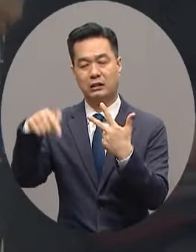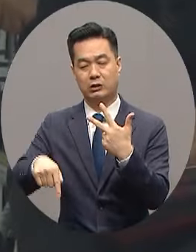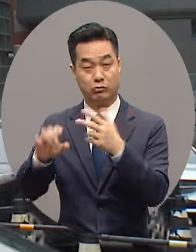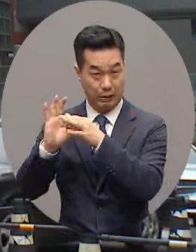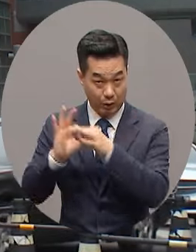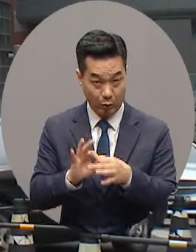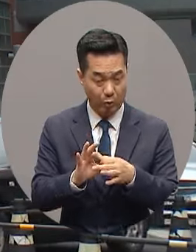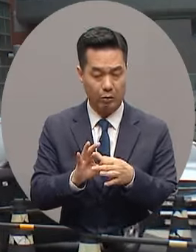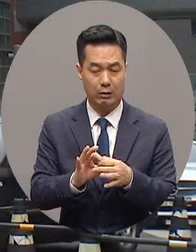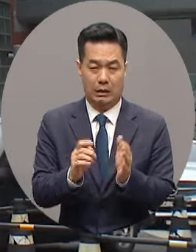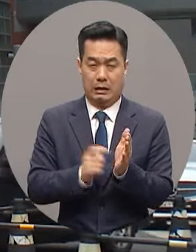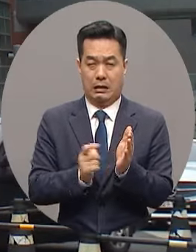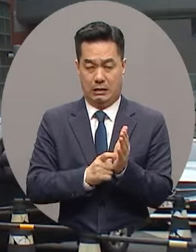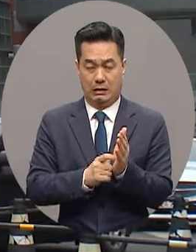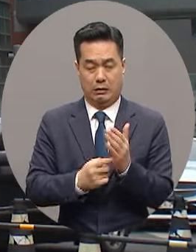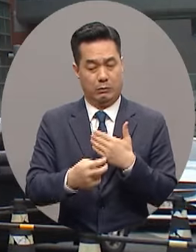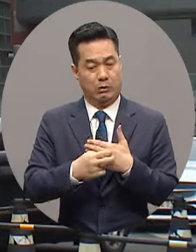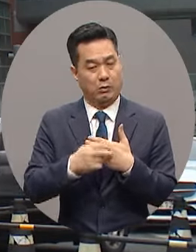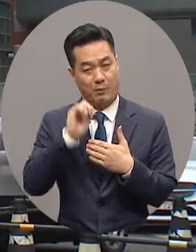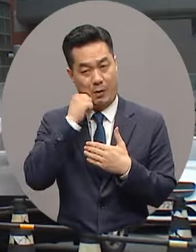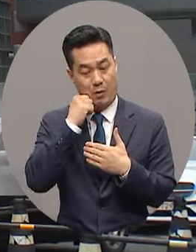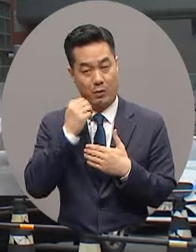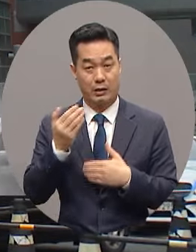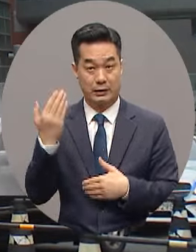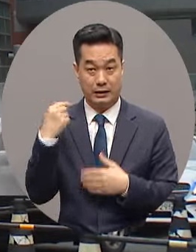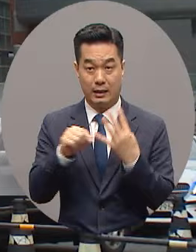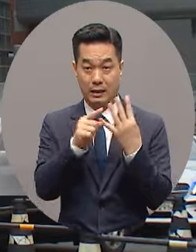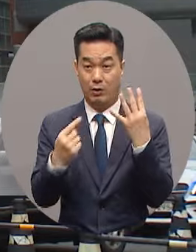전공의 공백이 7주 차에 접어들면서 응급 의료에도 빨간불이 켜졌습니다.